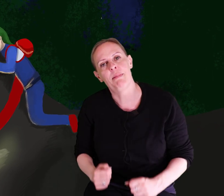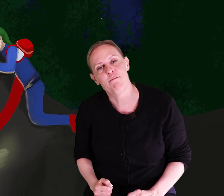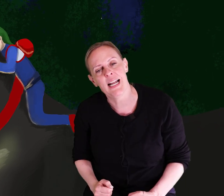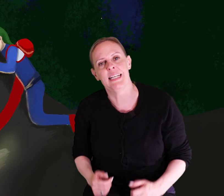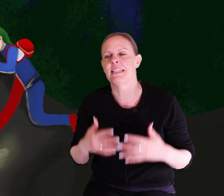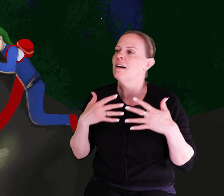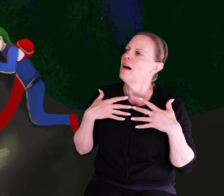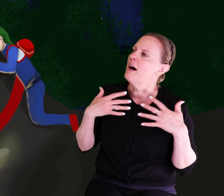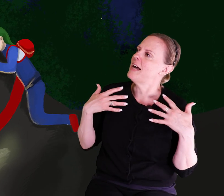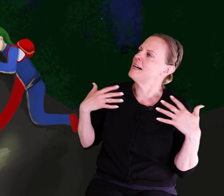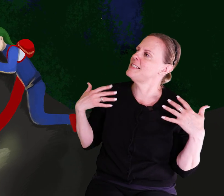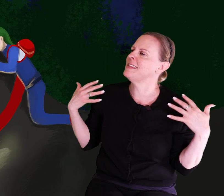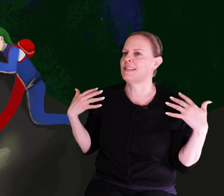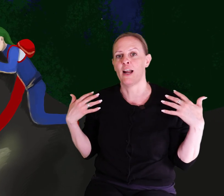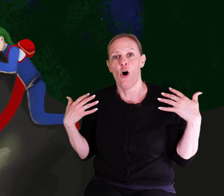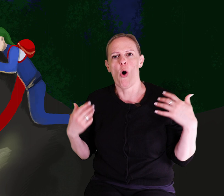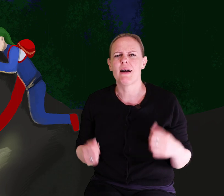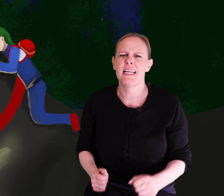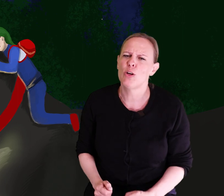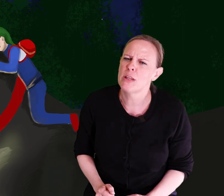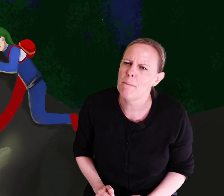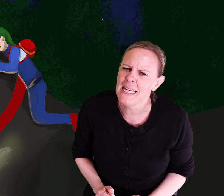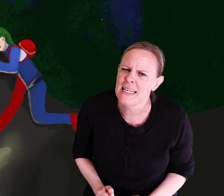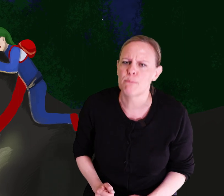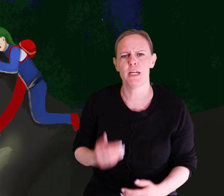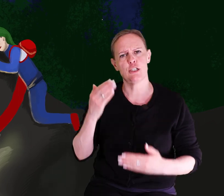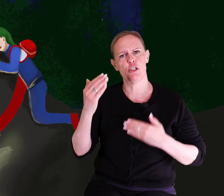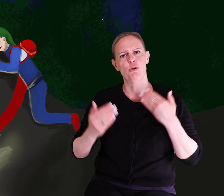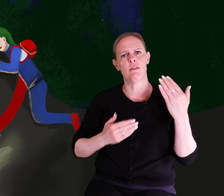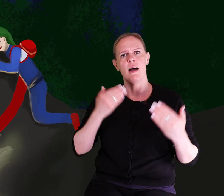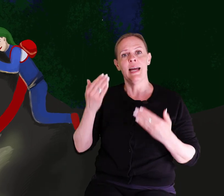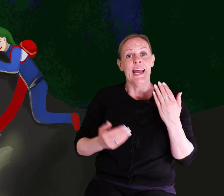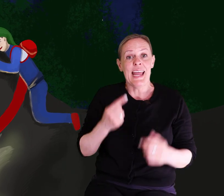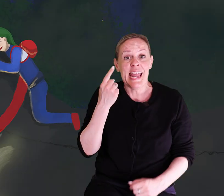han blir väldigt glad där han sitter och han kan inte låta bli att börja sjunga